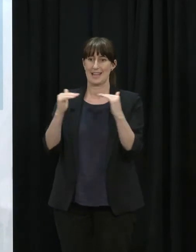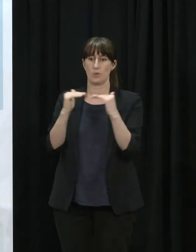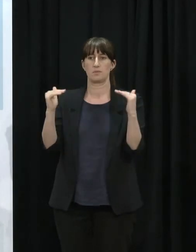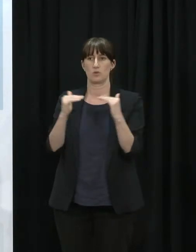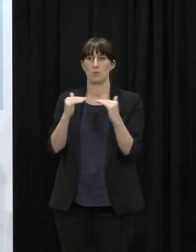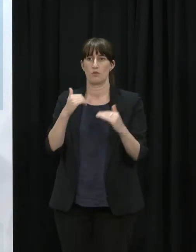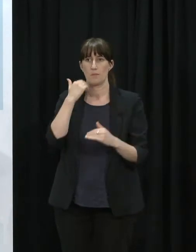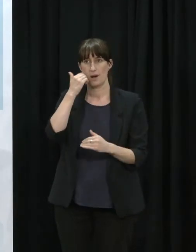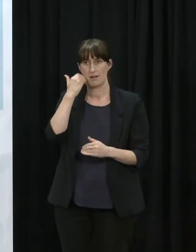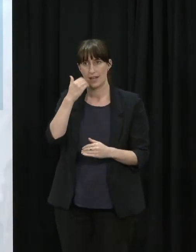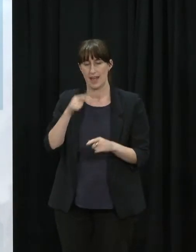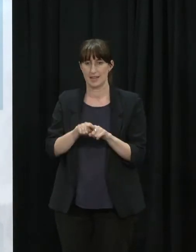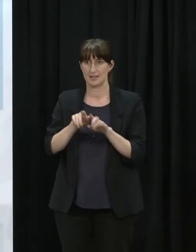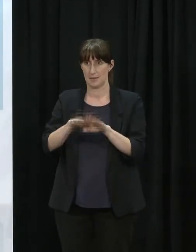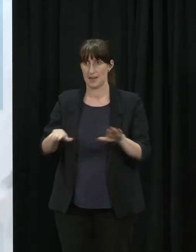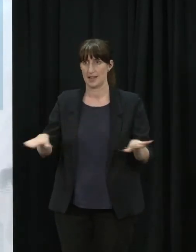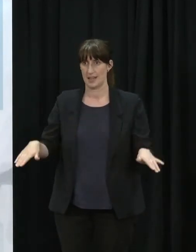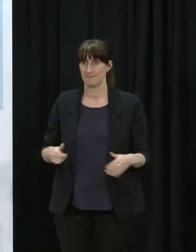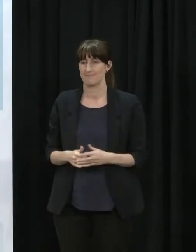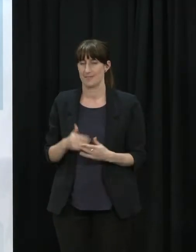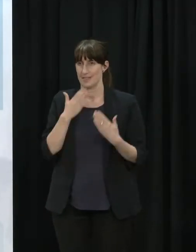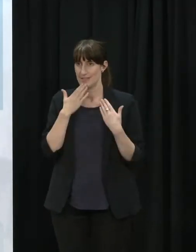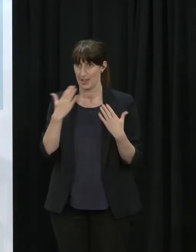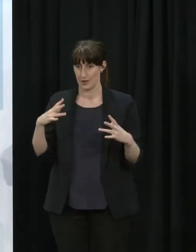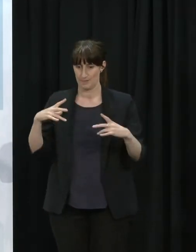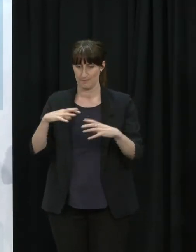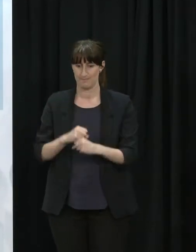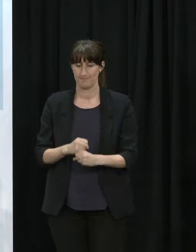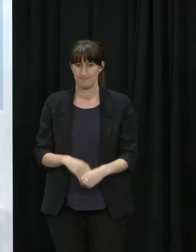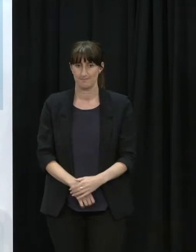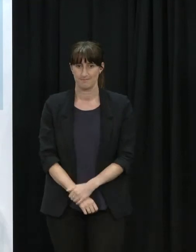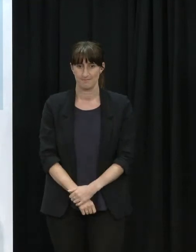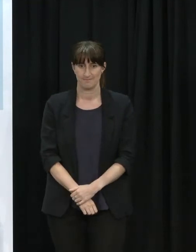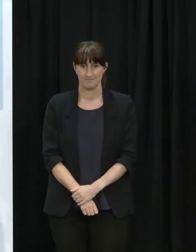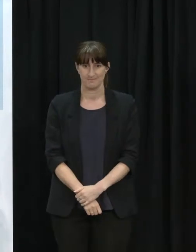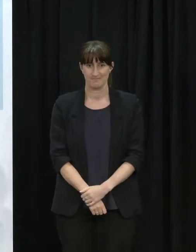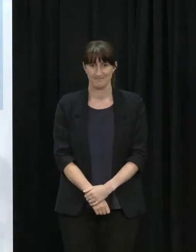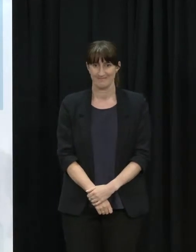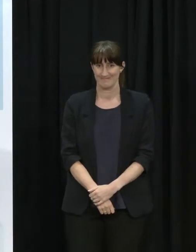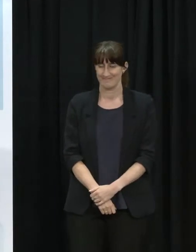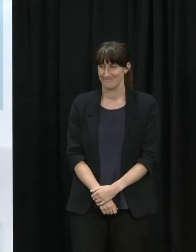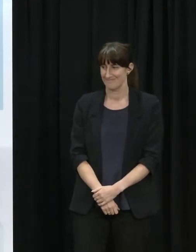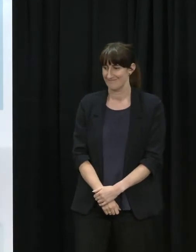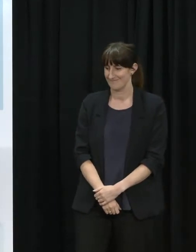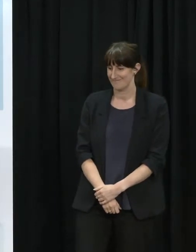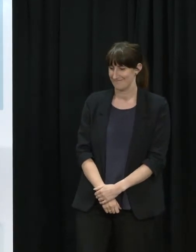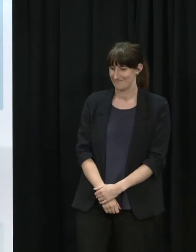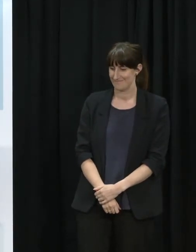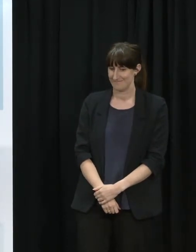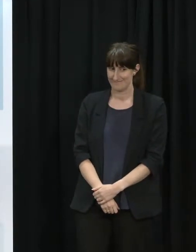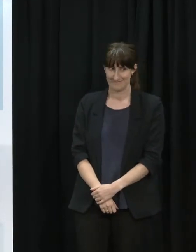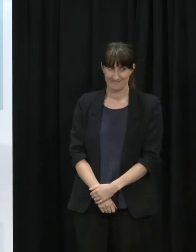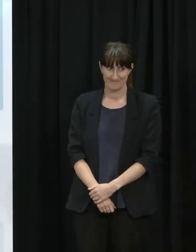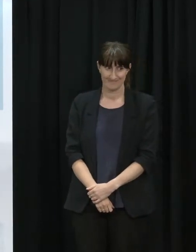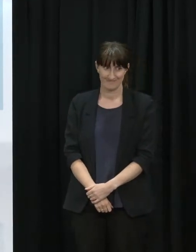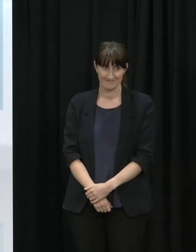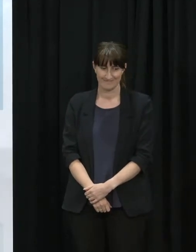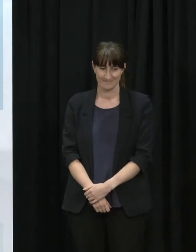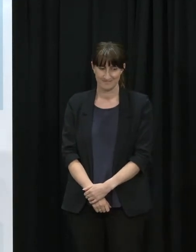Maori. Ka tohe tonu matou, ka rapu huarahi hou hei mahi, Ko